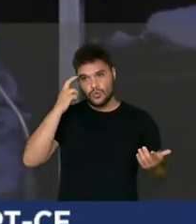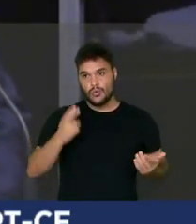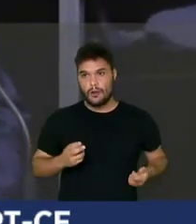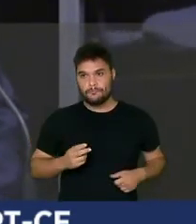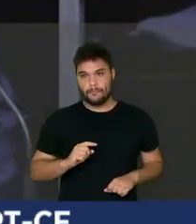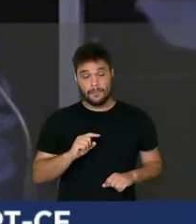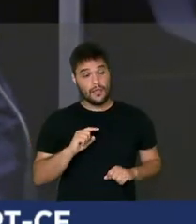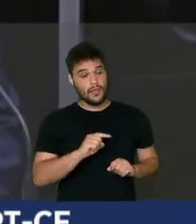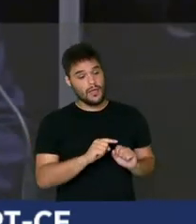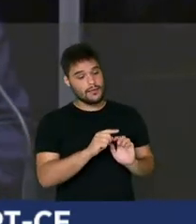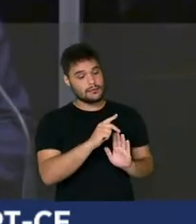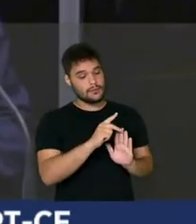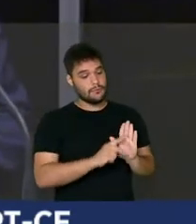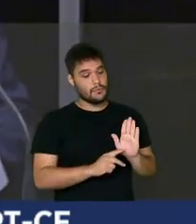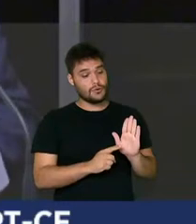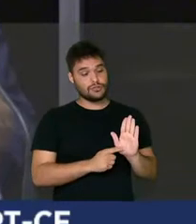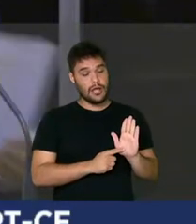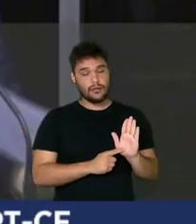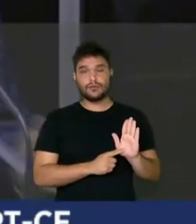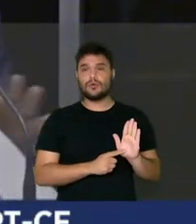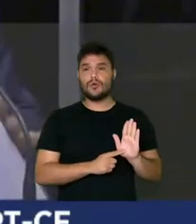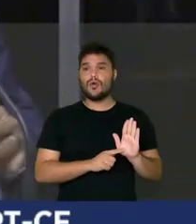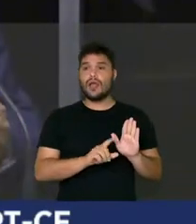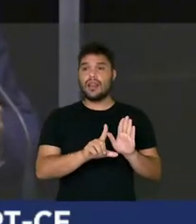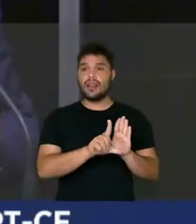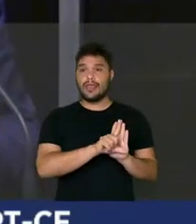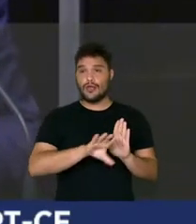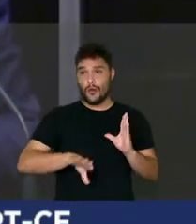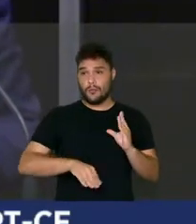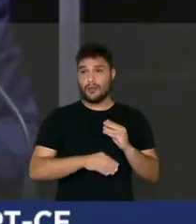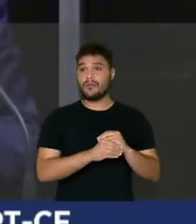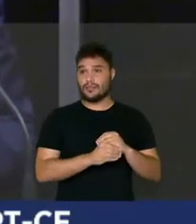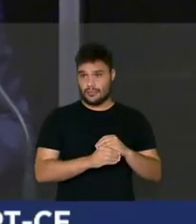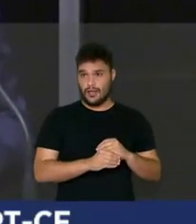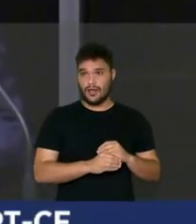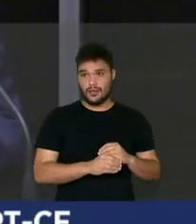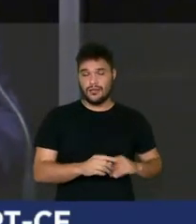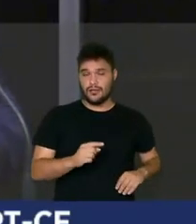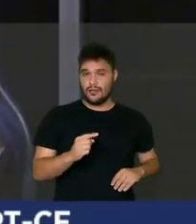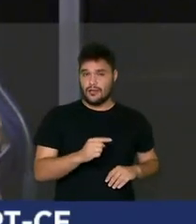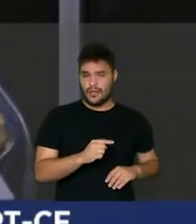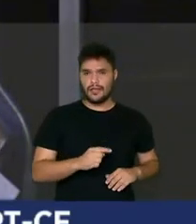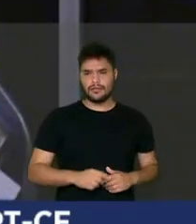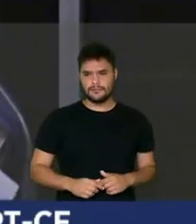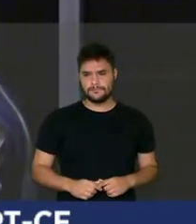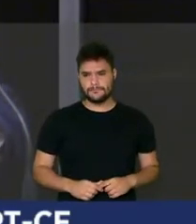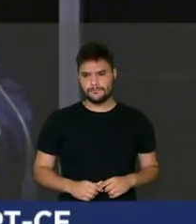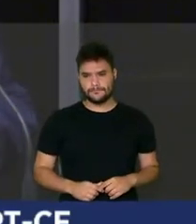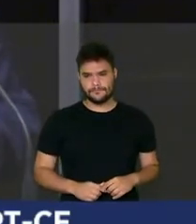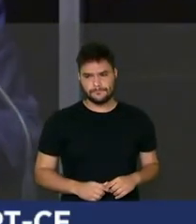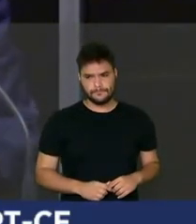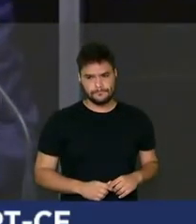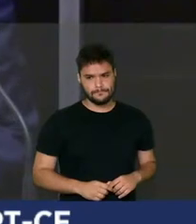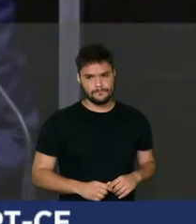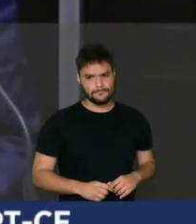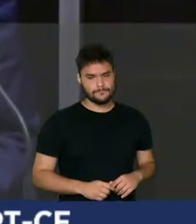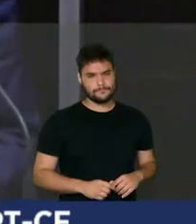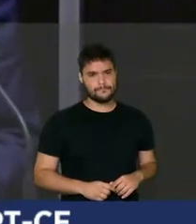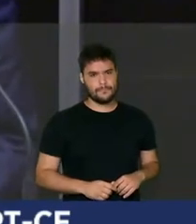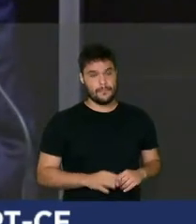CULTURA. EU QUERO DIZER QUE ESTE PROJETO, PLP, DE LEI COMPLEMENTAR, ELE ESTÁ PROFUNDAMENTE VINCULADO